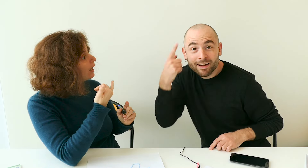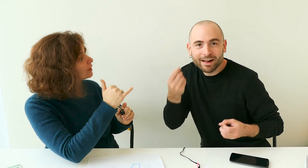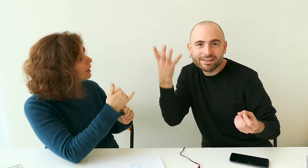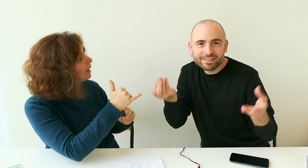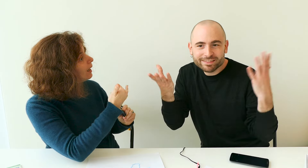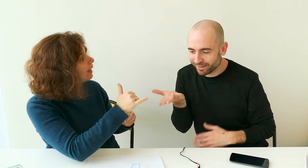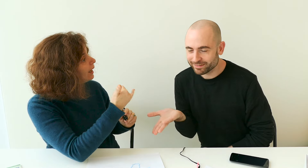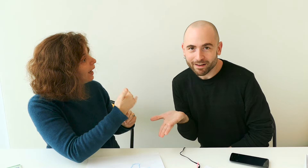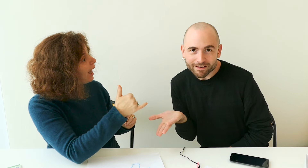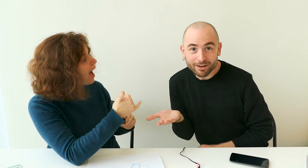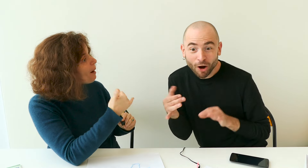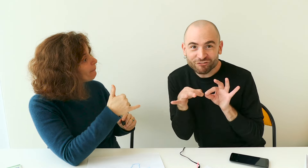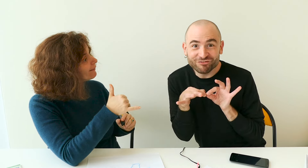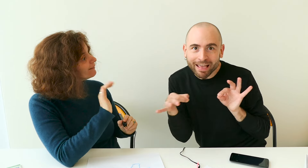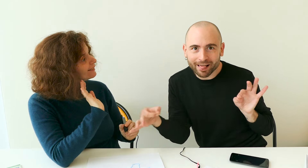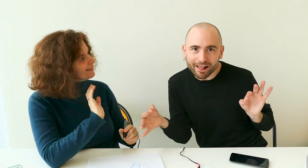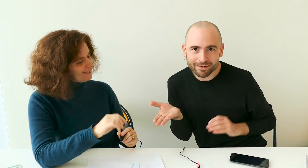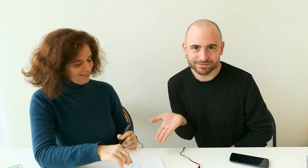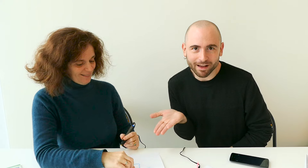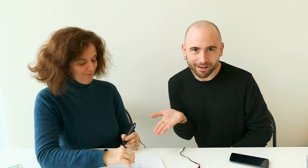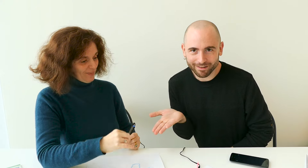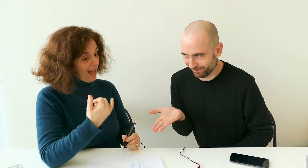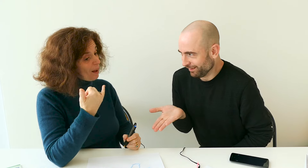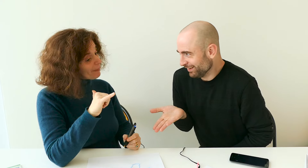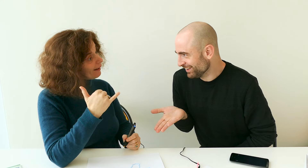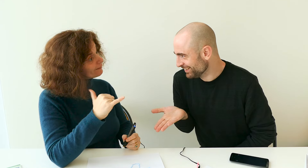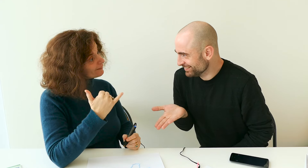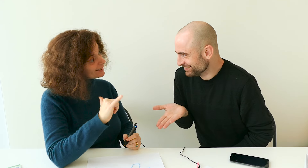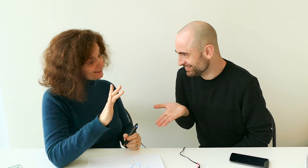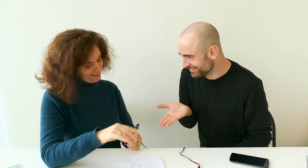La créativité ? Tu nous a dessiné un fil, là ! - Ah mais, je n'ai pas fini !